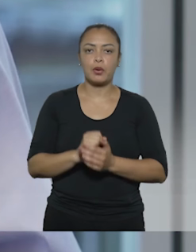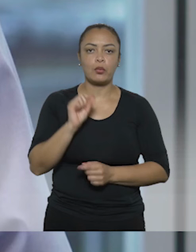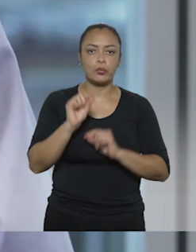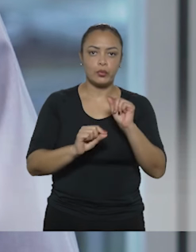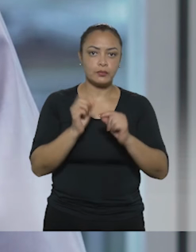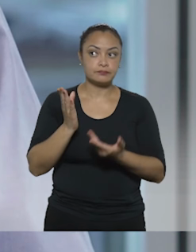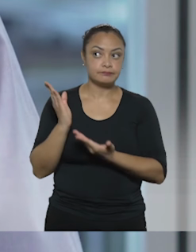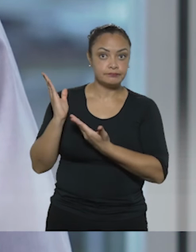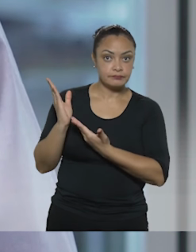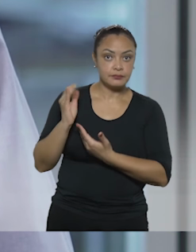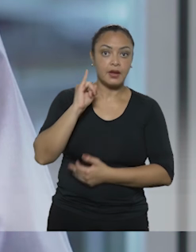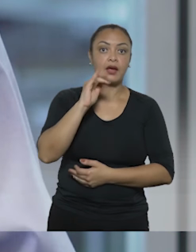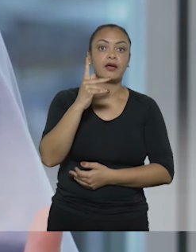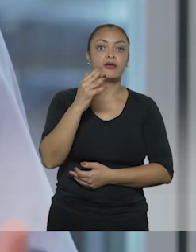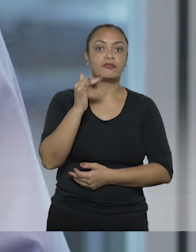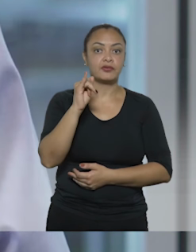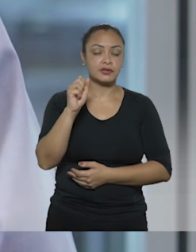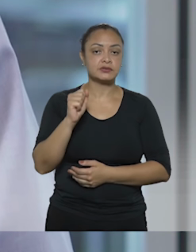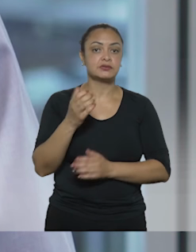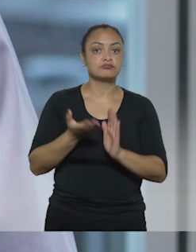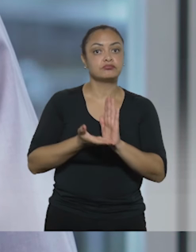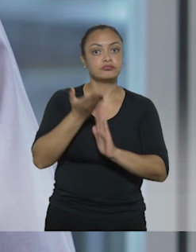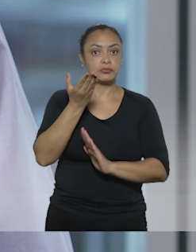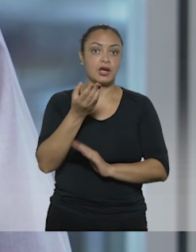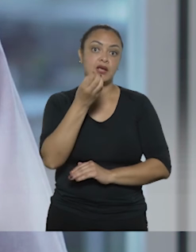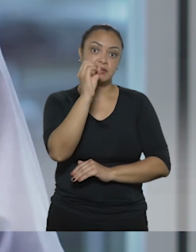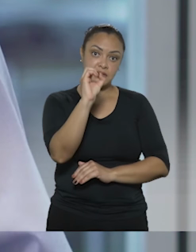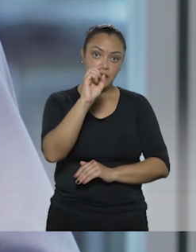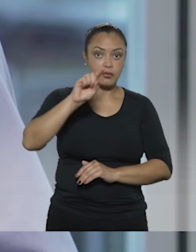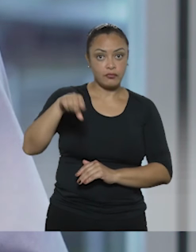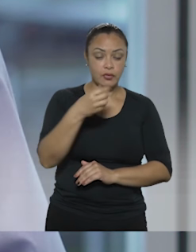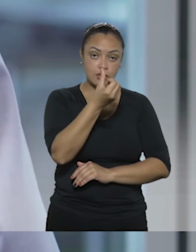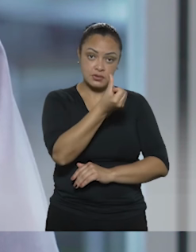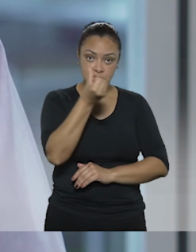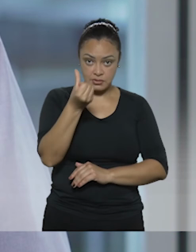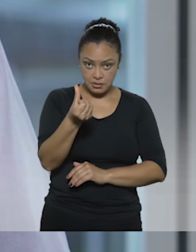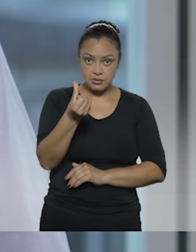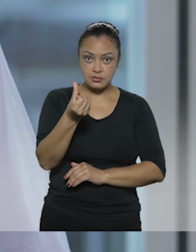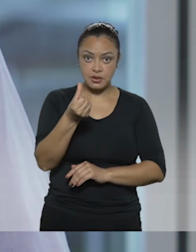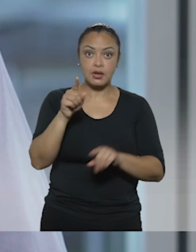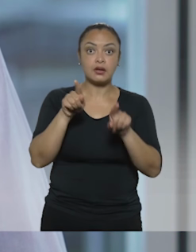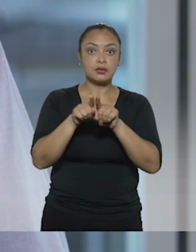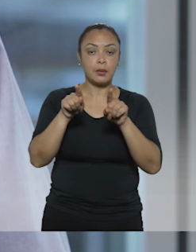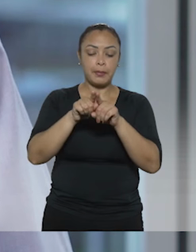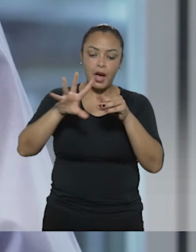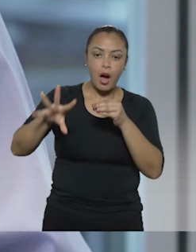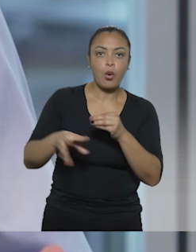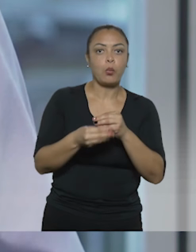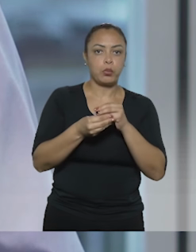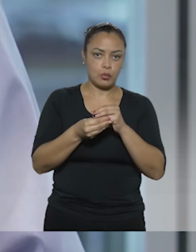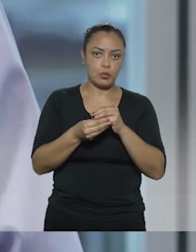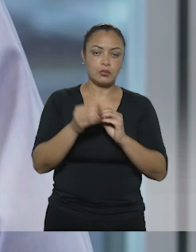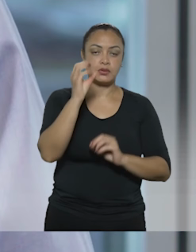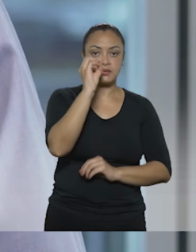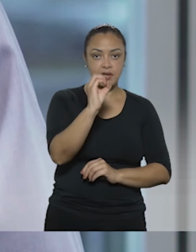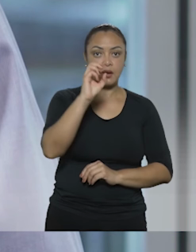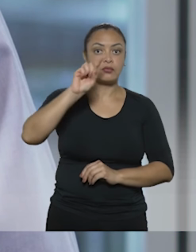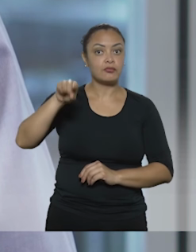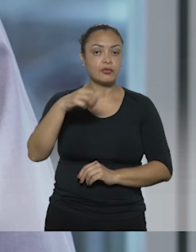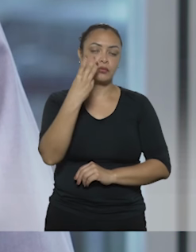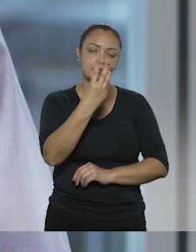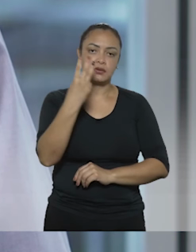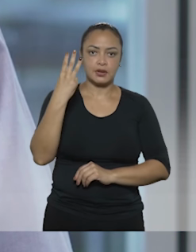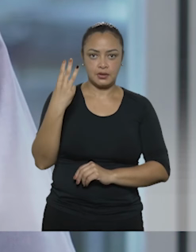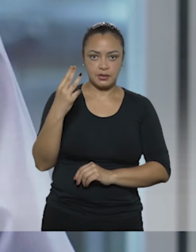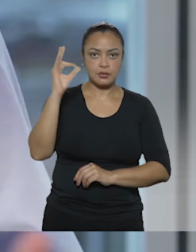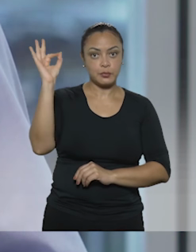O IFIX fechou em alta de 0,66% no mês de julho e uma alta acumulada de 0,33% no ano